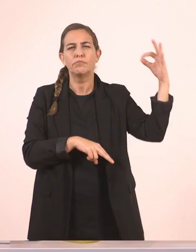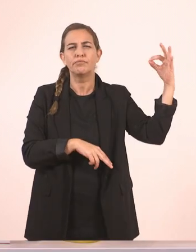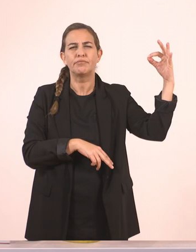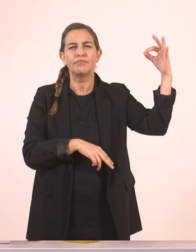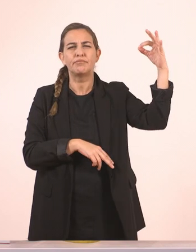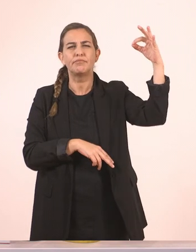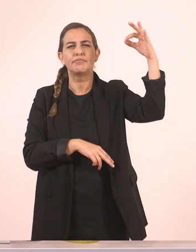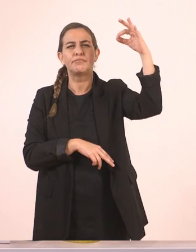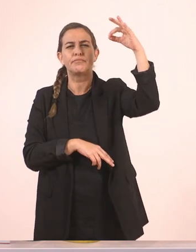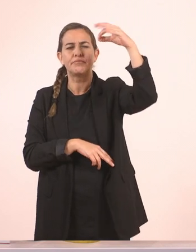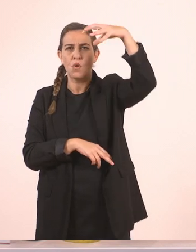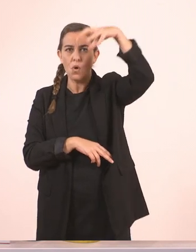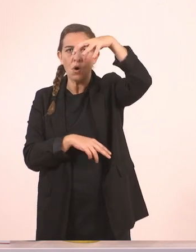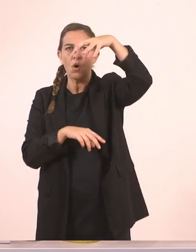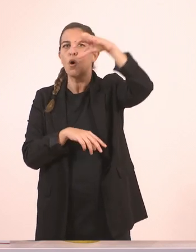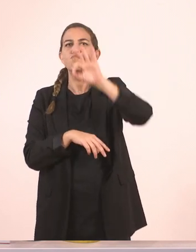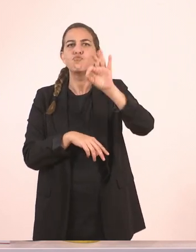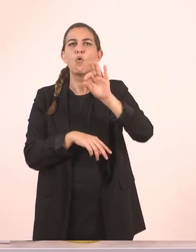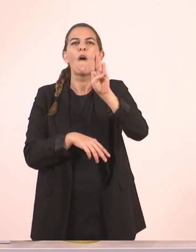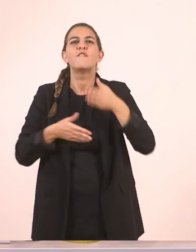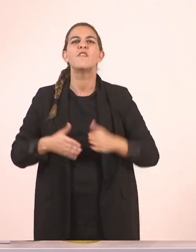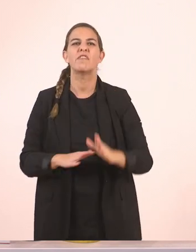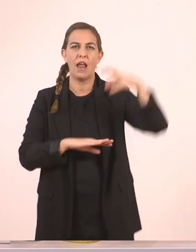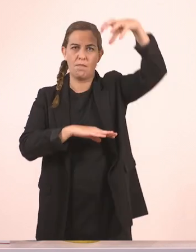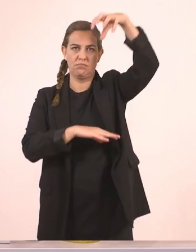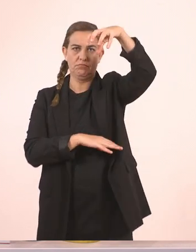Είναι ένα πραγματικό περιστατικό κι αυτό. Και γι' αυτό σας έχω μια αληθινή φωτογραφία.